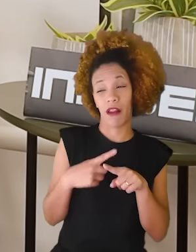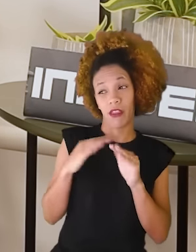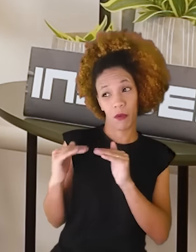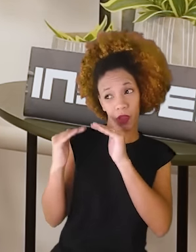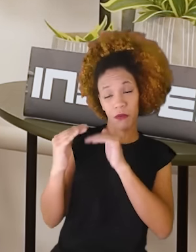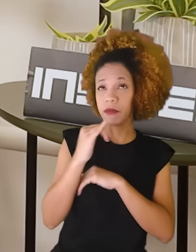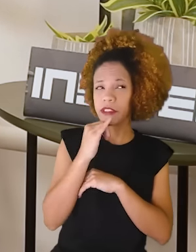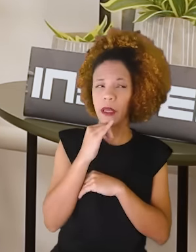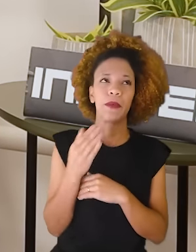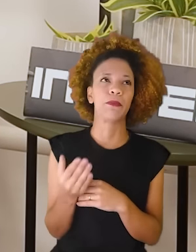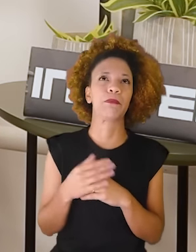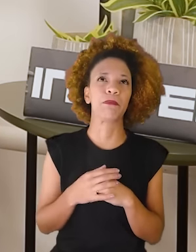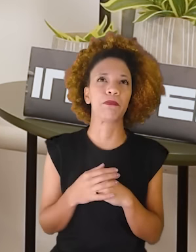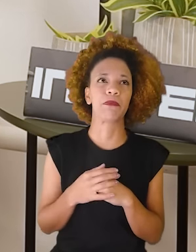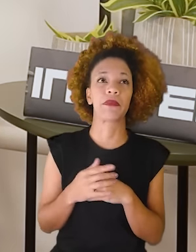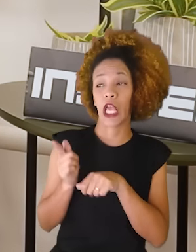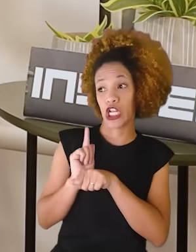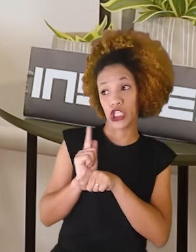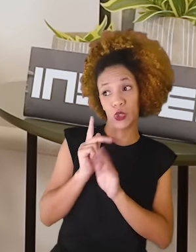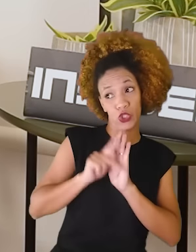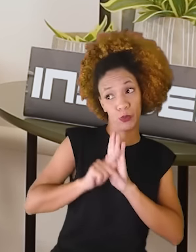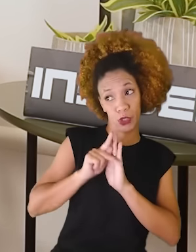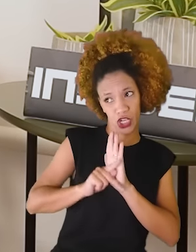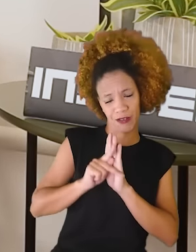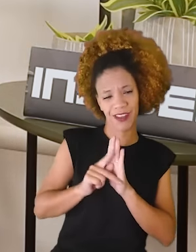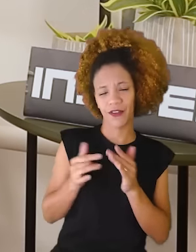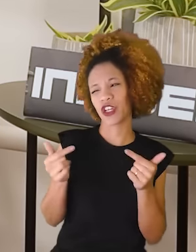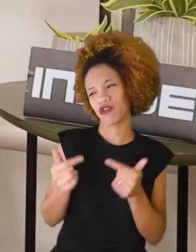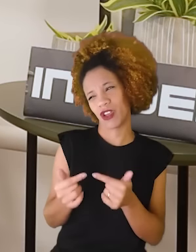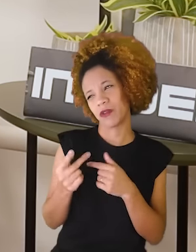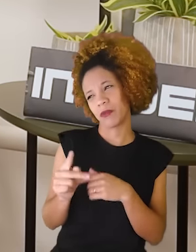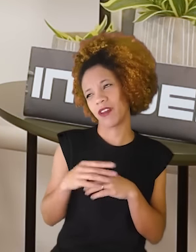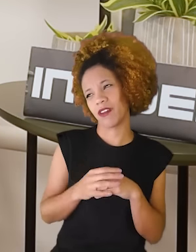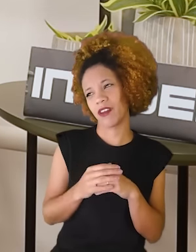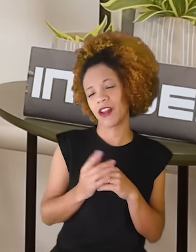assim por exemplo ele tem ele ele é gestor de projetos aí fica chato para ele tipo aparecer